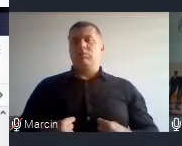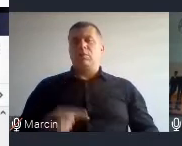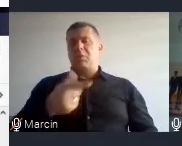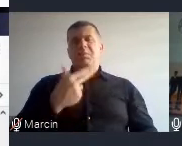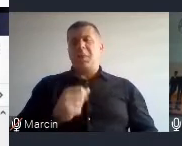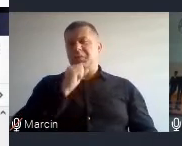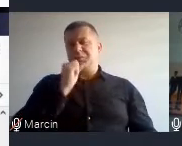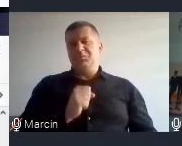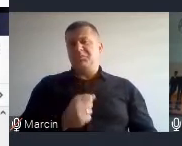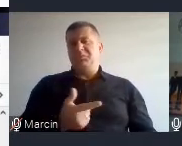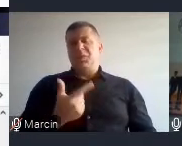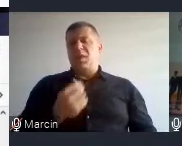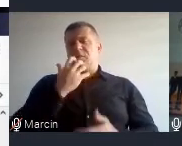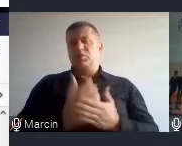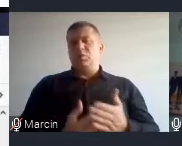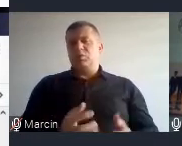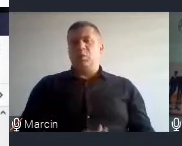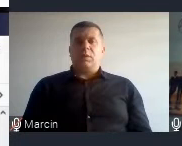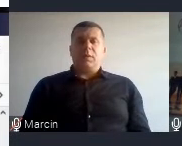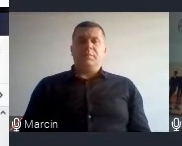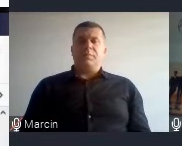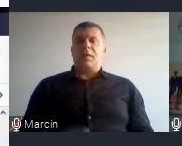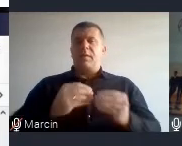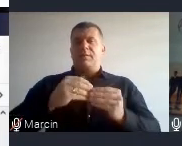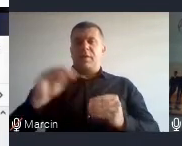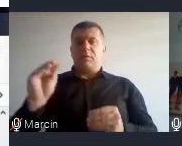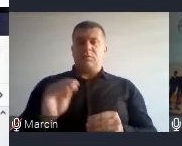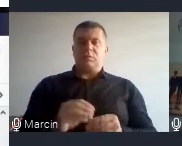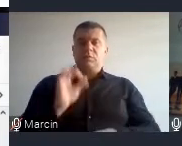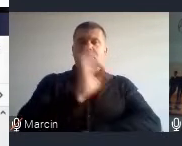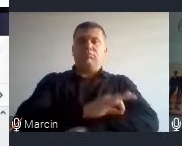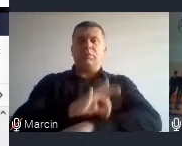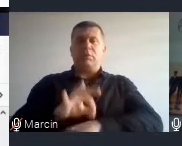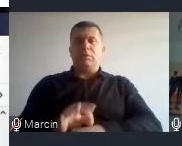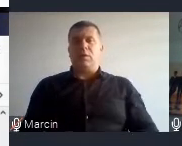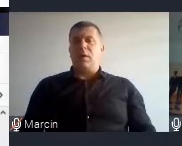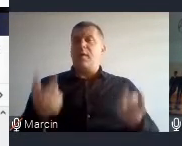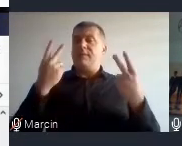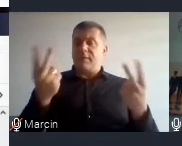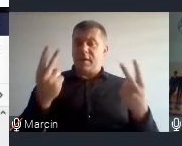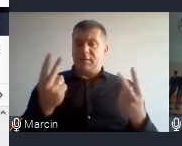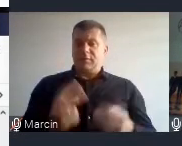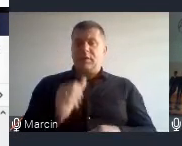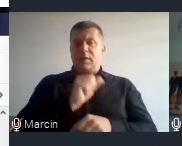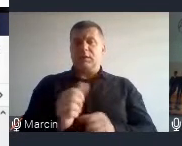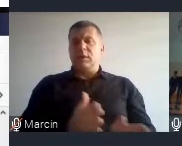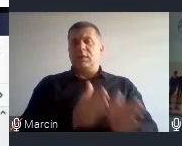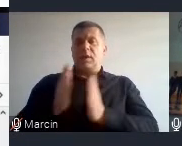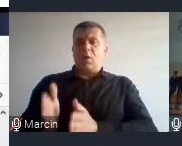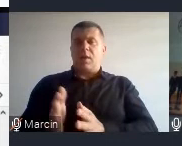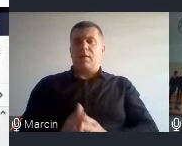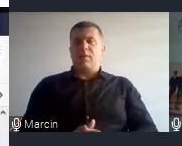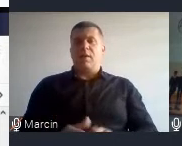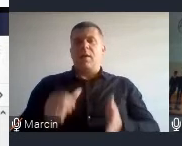Tego wyłączenia nie stosuje się w większości projektów, ważniejsze są kolejne wyłączenia,